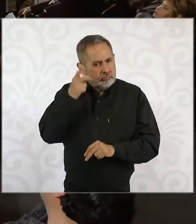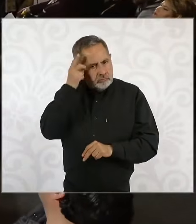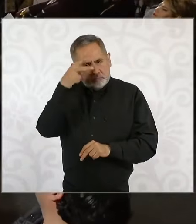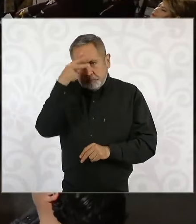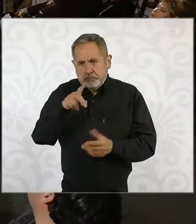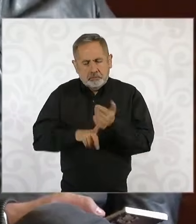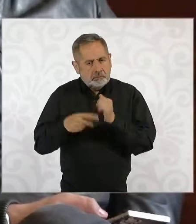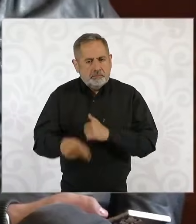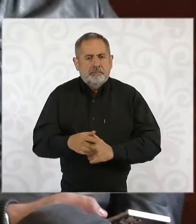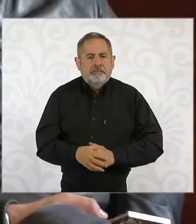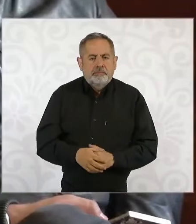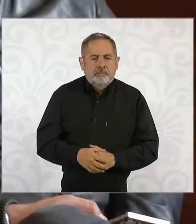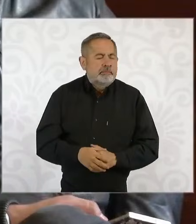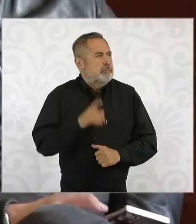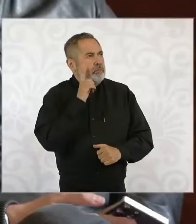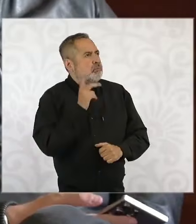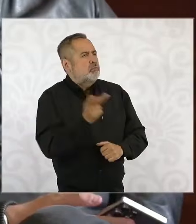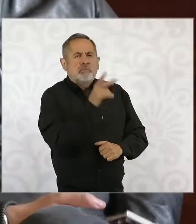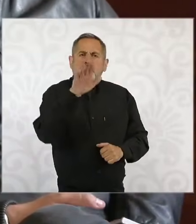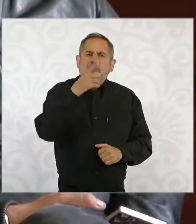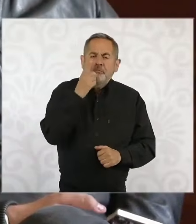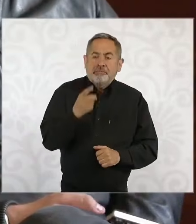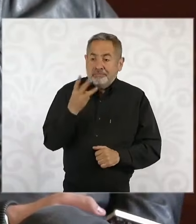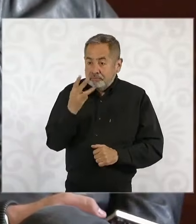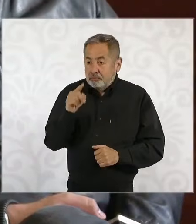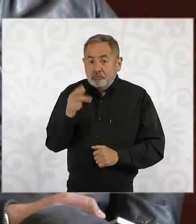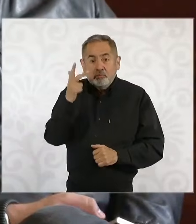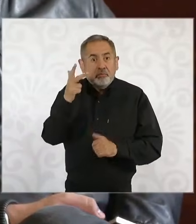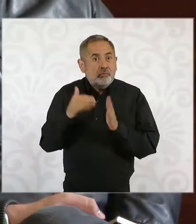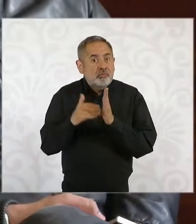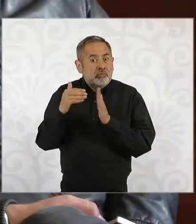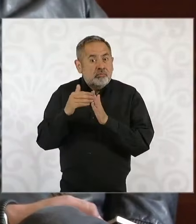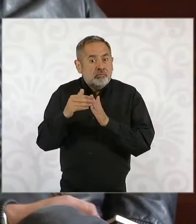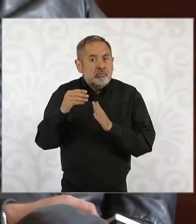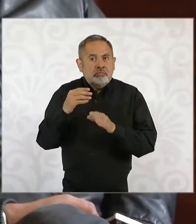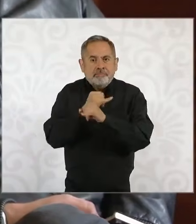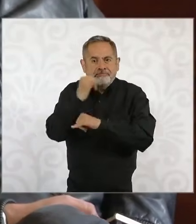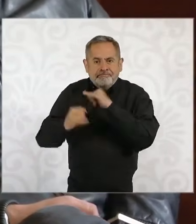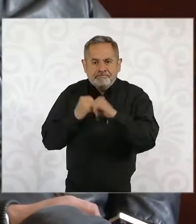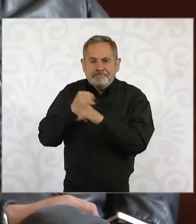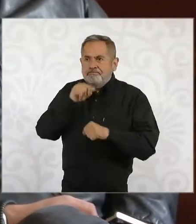mencionando de estos 3.8 millones de visitantes en seis exposiciones internacionales, más allá de la